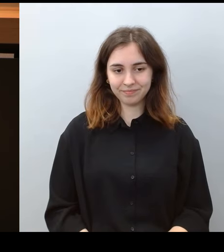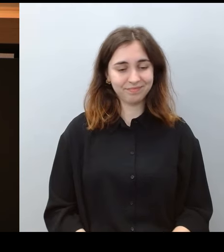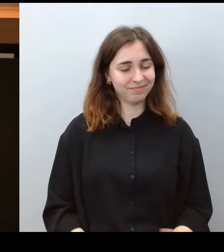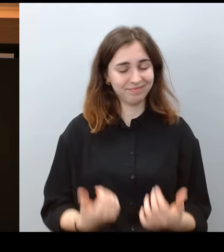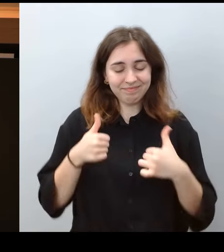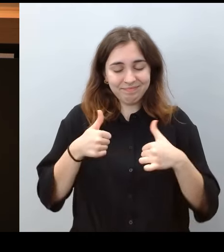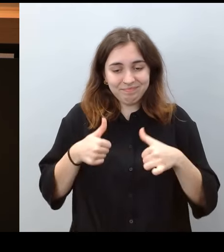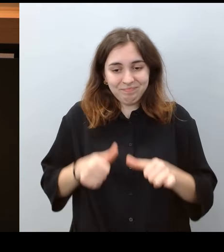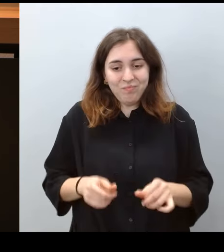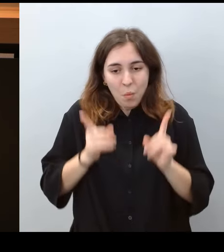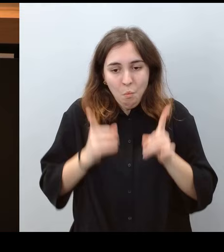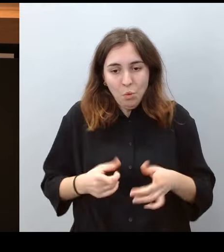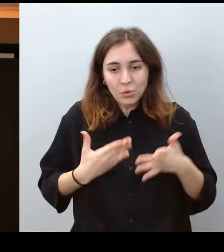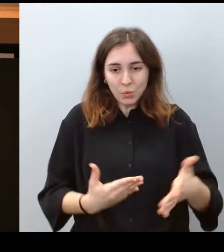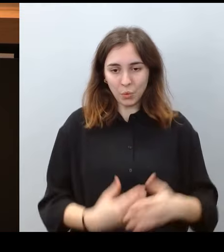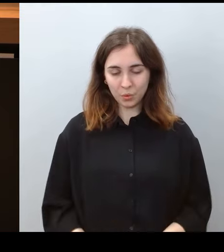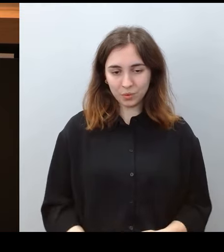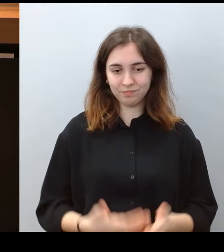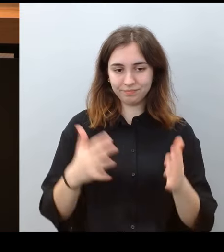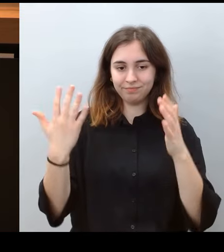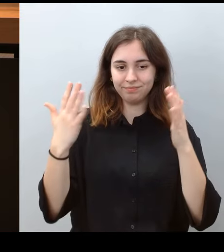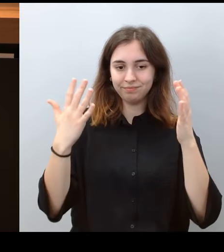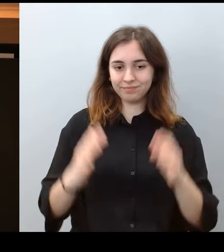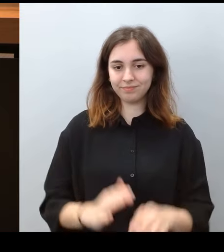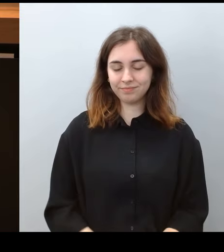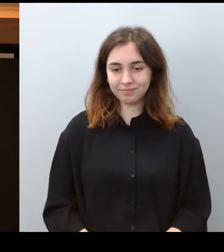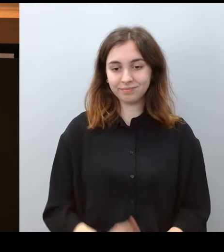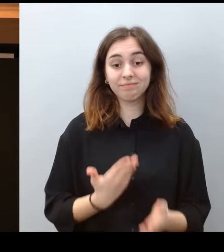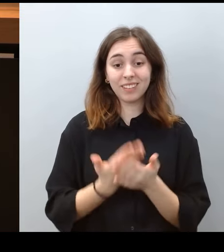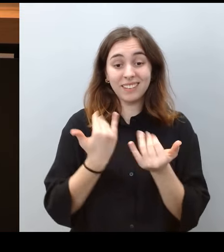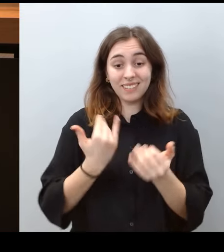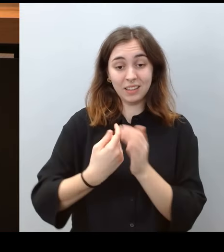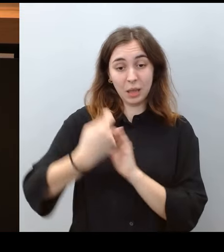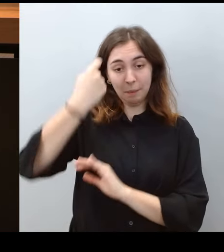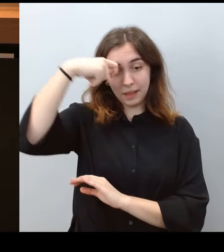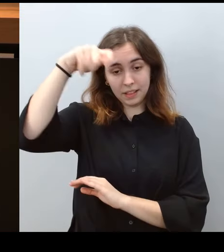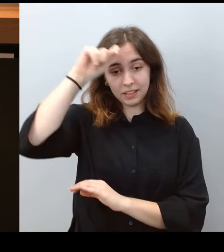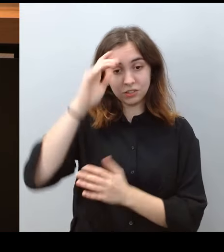Jetzt wird ja in Berlin auch einiges gemacht, übrigens auch schon vor diesem Senat. Und auch Herr Bullert.